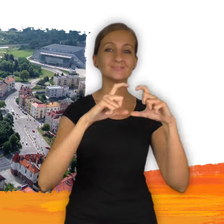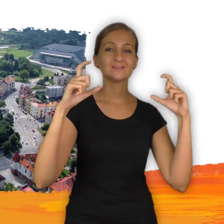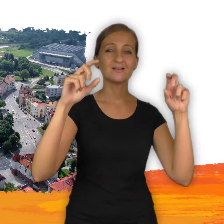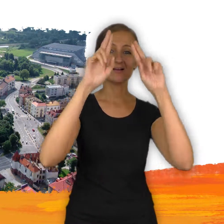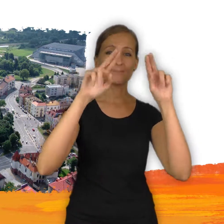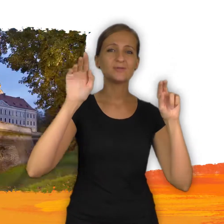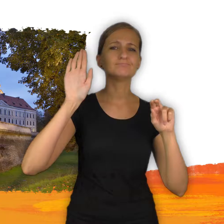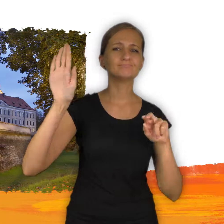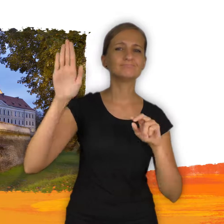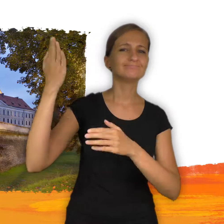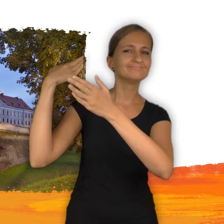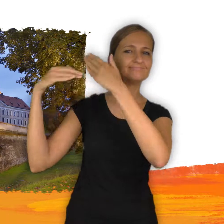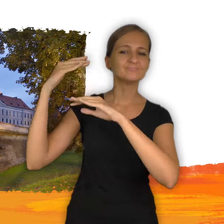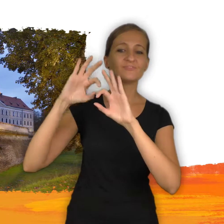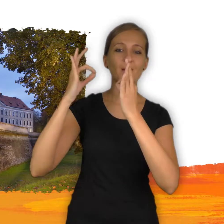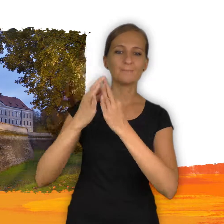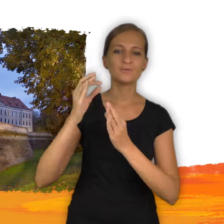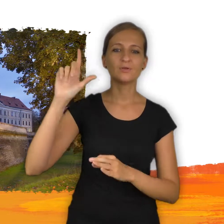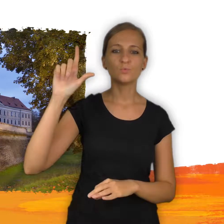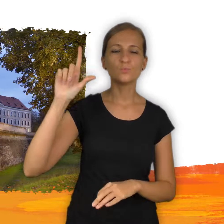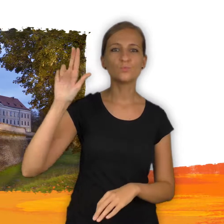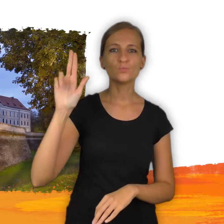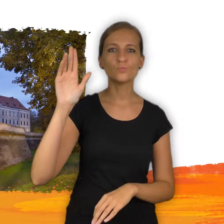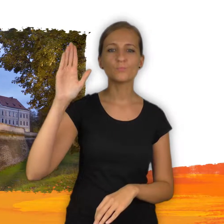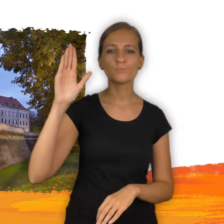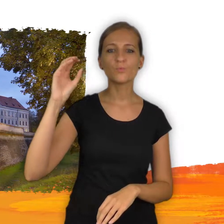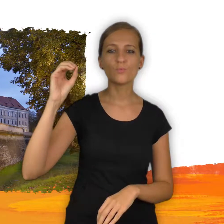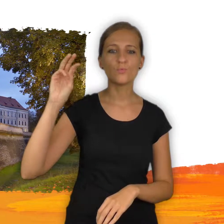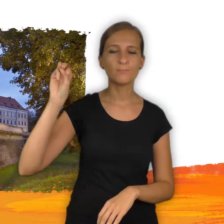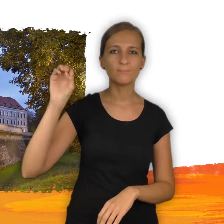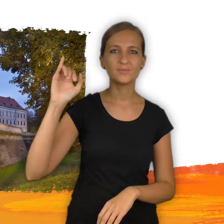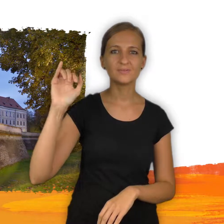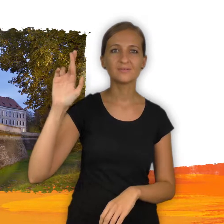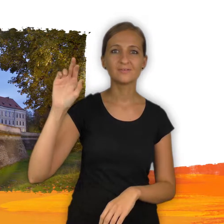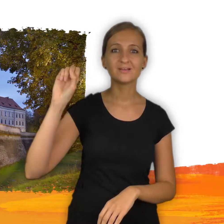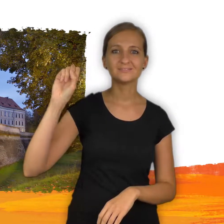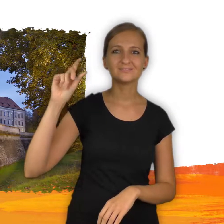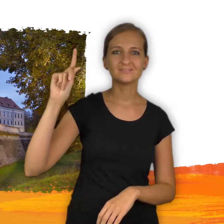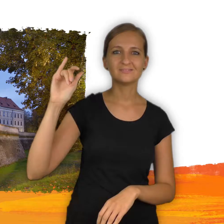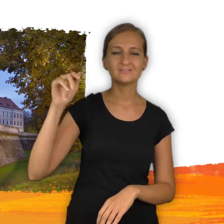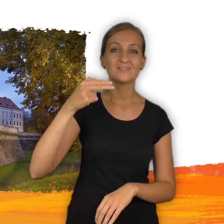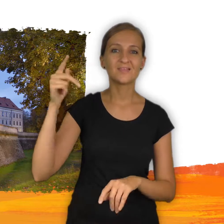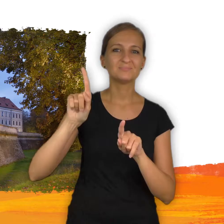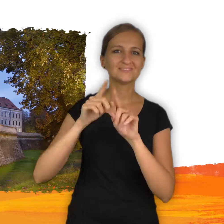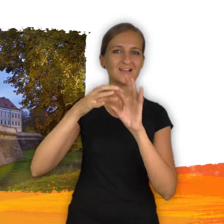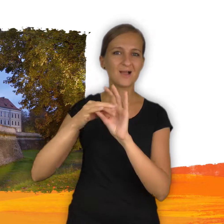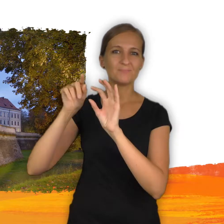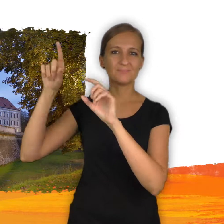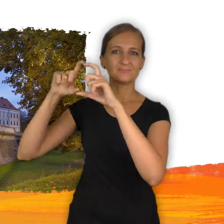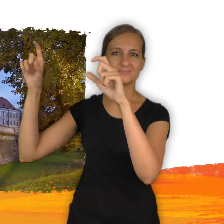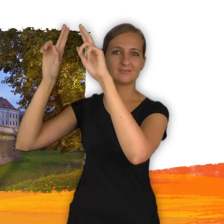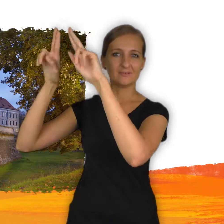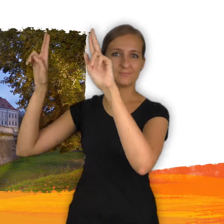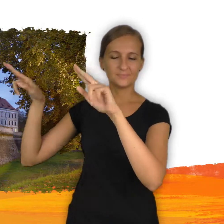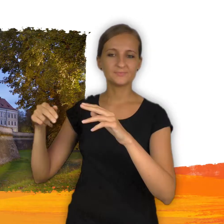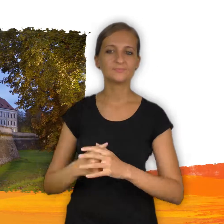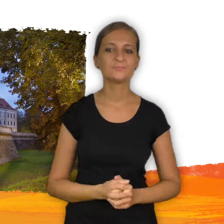Zamek był własnością rodziny Lubomirskich, stąd nazwa zamku.